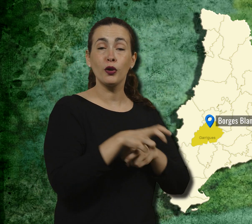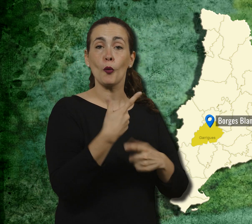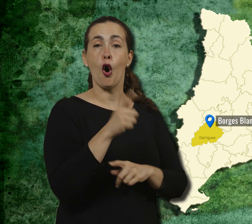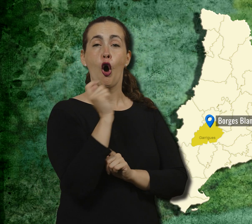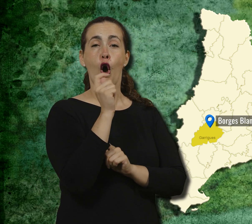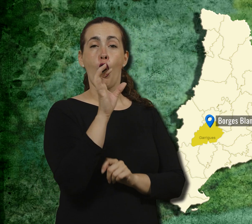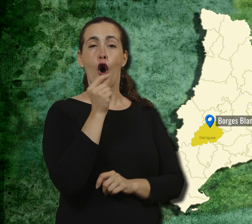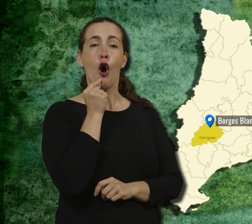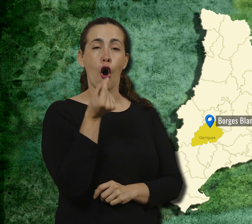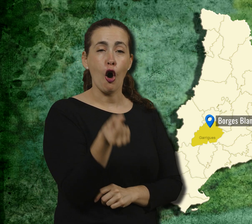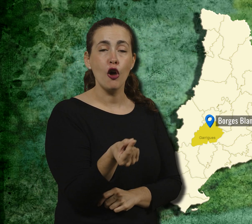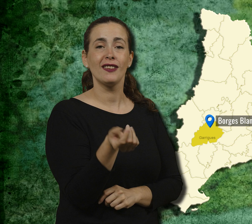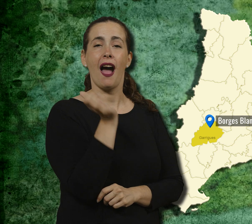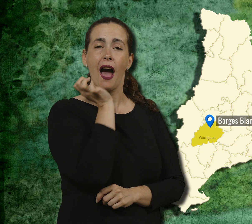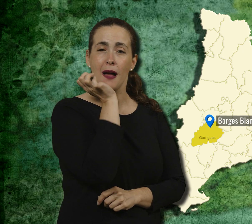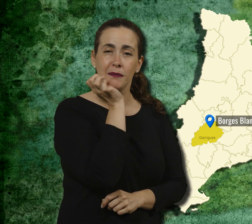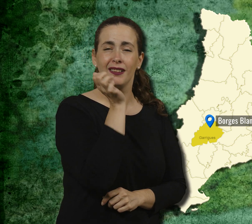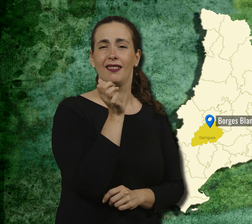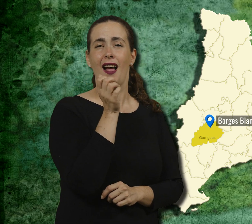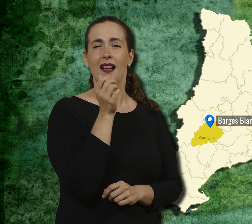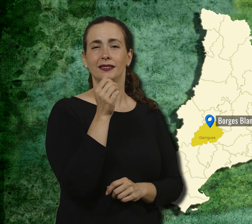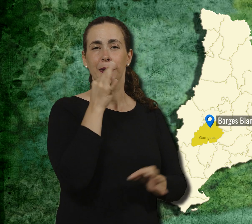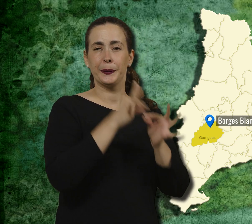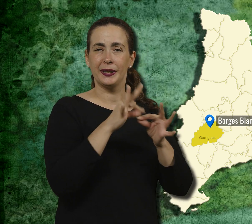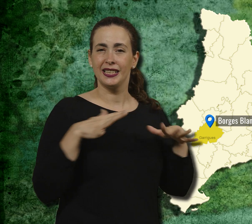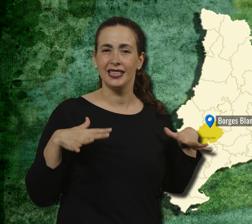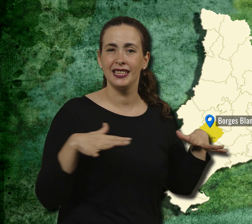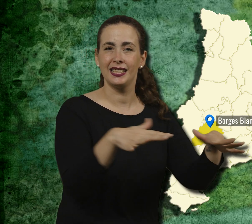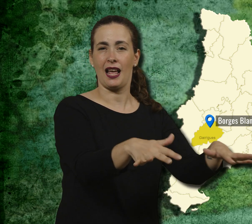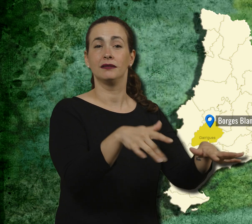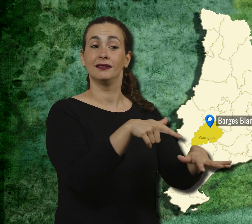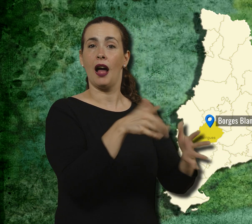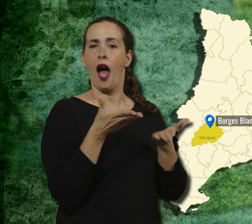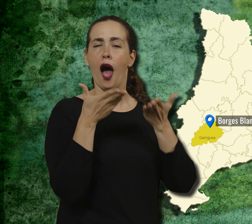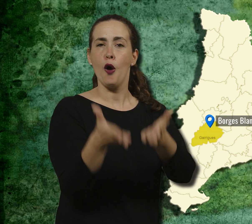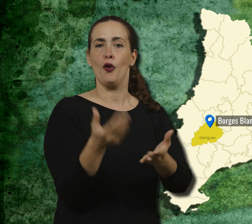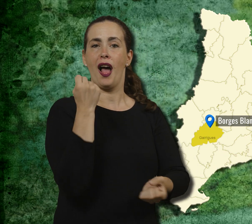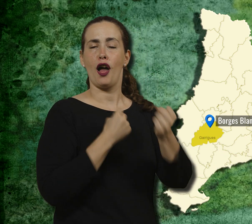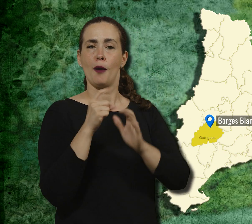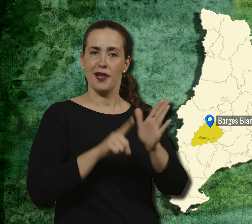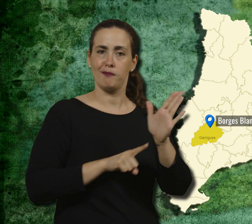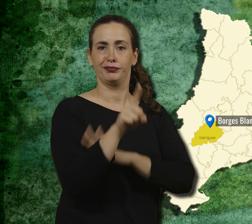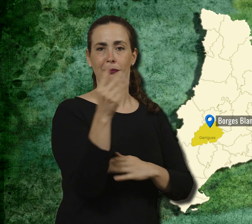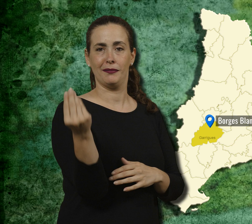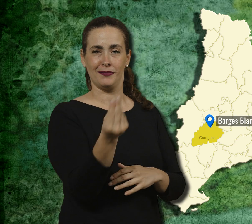els conreus d’oliveres, ametllers i vinya van impulsar l’economia de la zona.